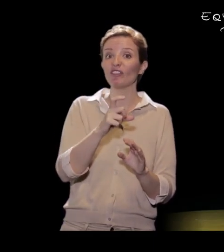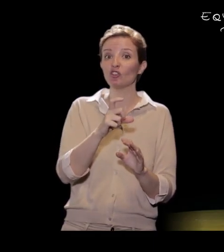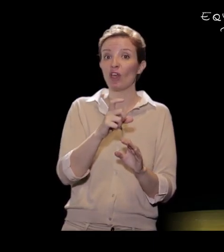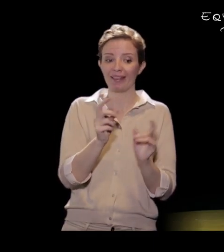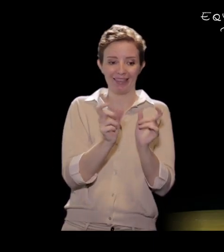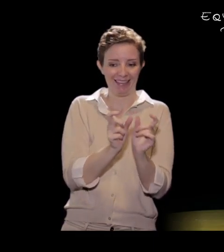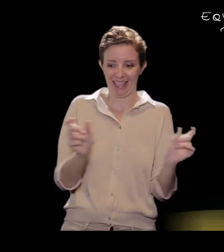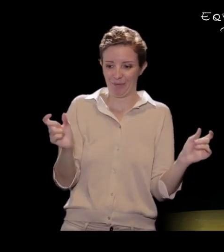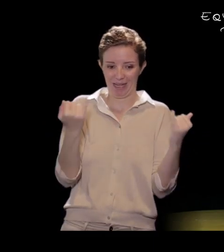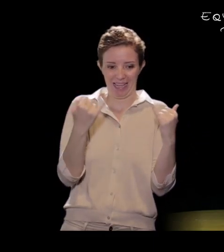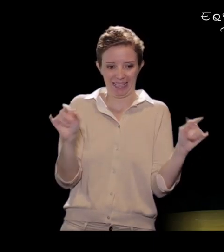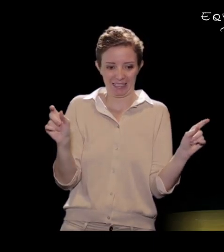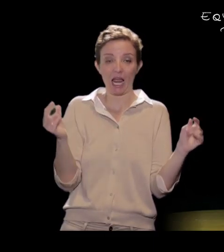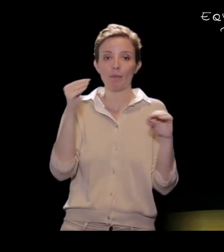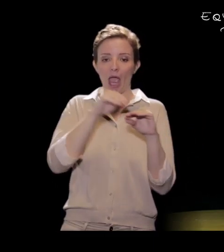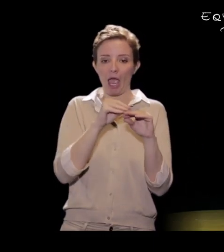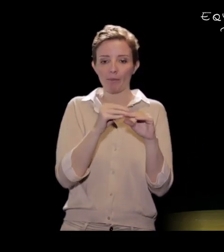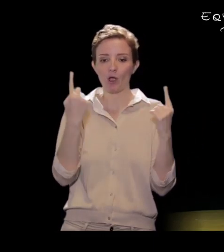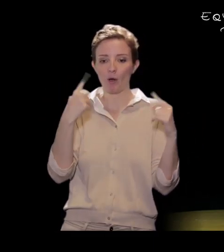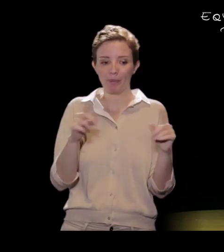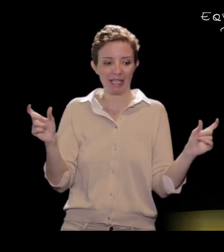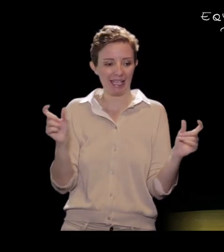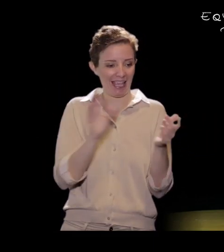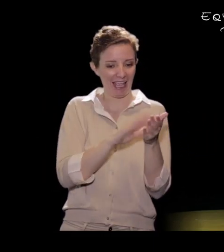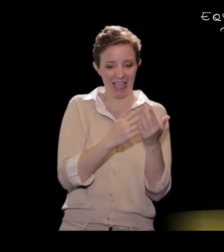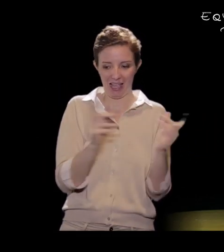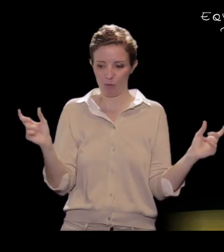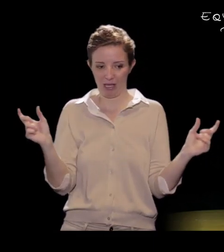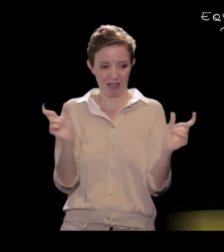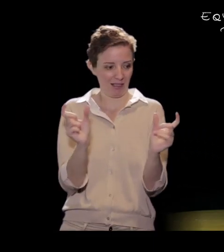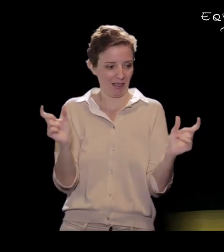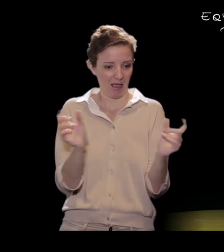e di quelli equidistanti dagli estremi sono uguali o opposti.